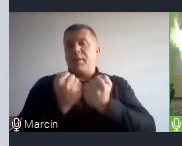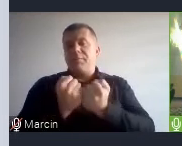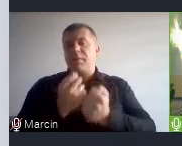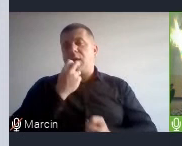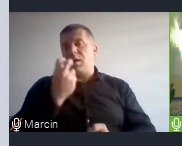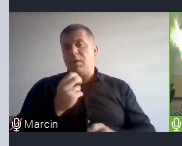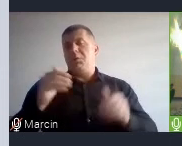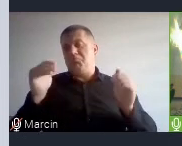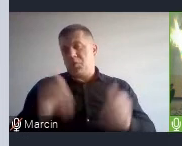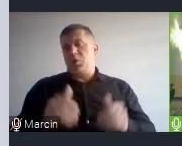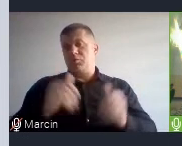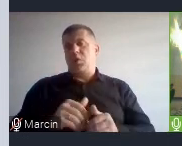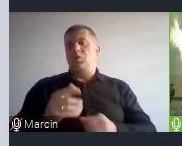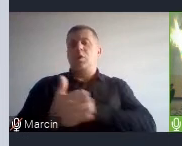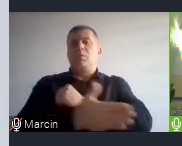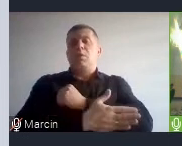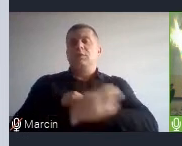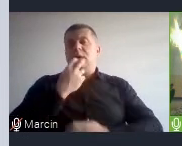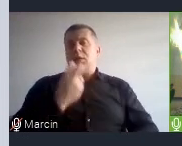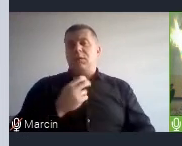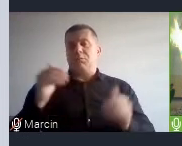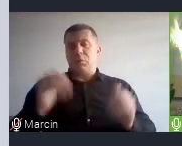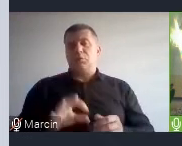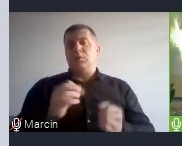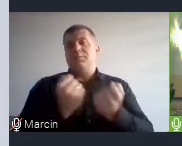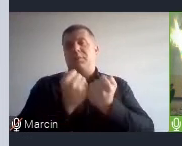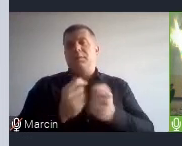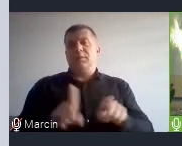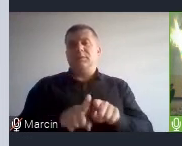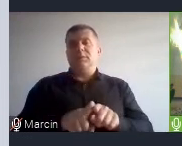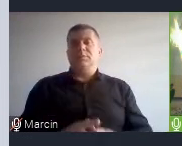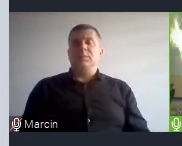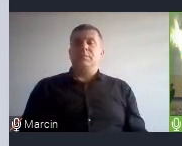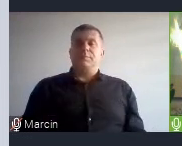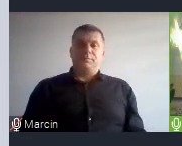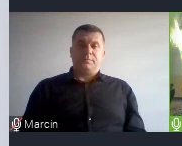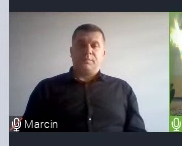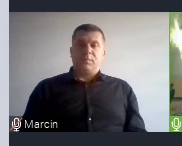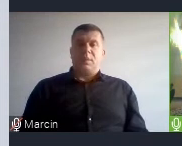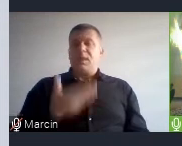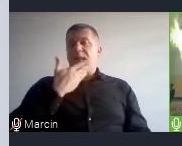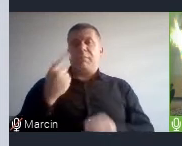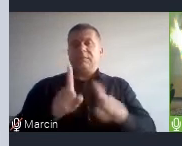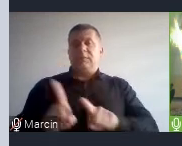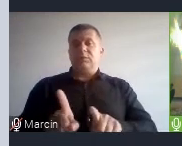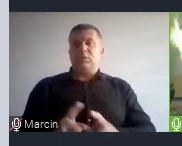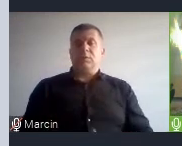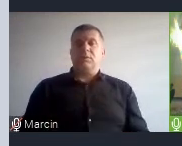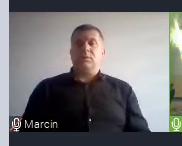Może się opierać o wersję elektroniczną, może o papierową. Nie ma to znaczenia.